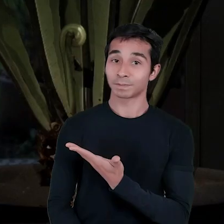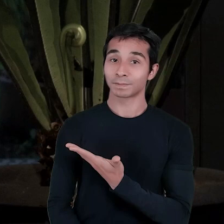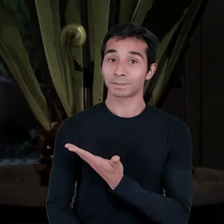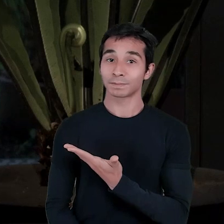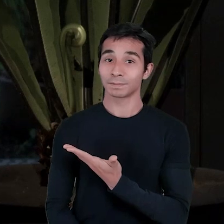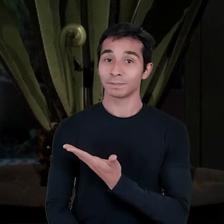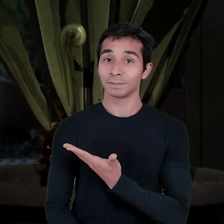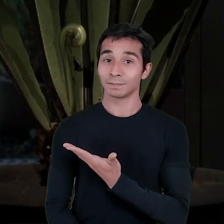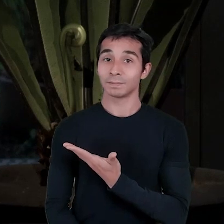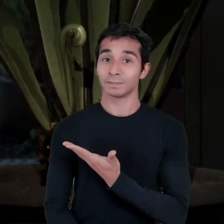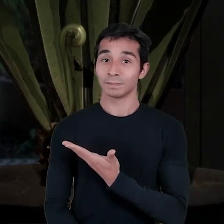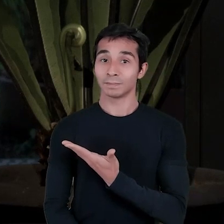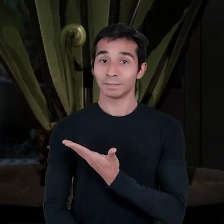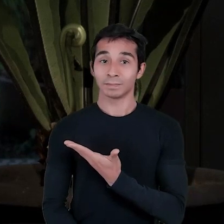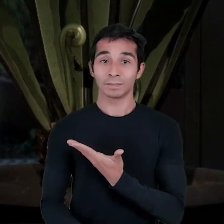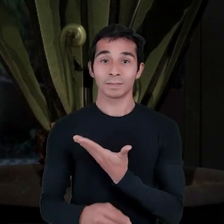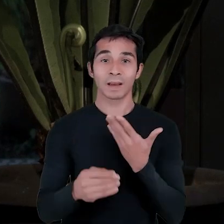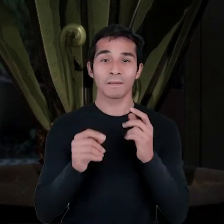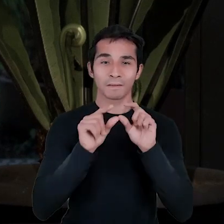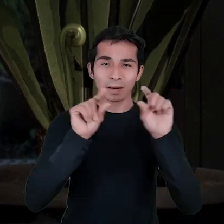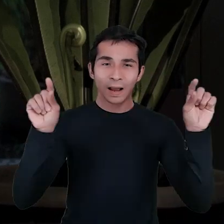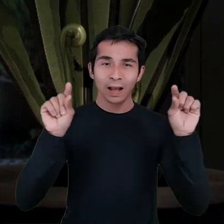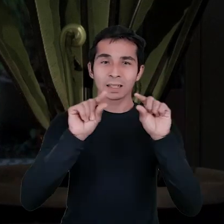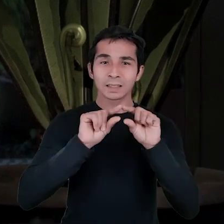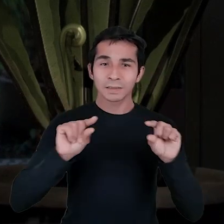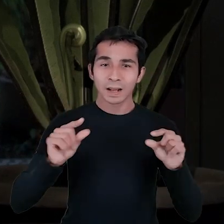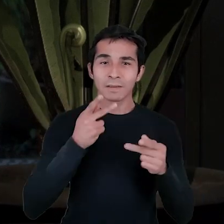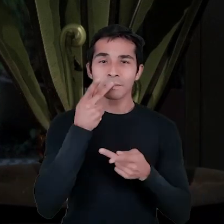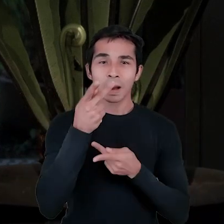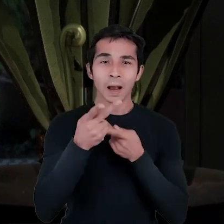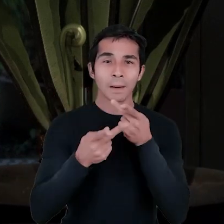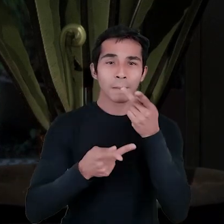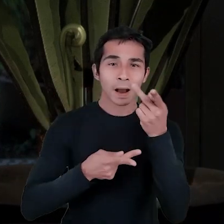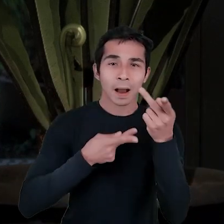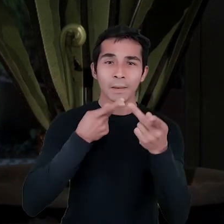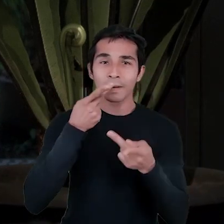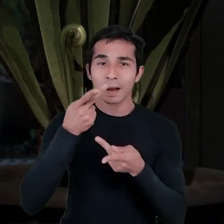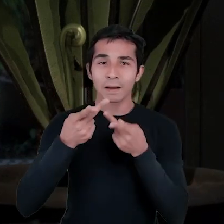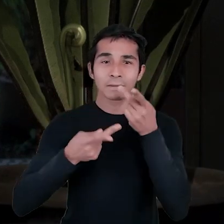Mantra Yoga, que pela prática de recitação e a repetição dos mantras,